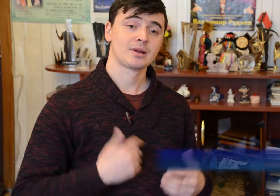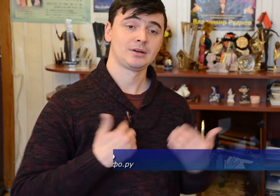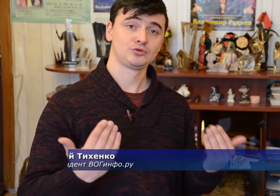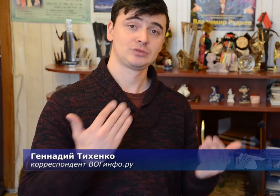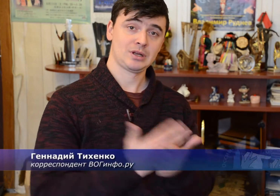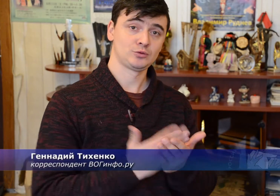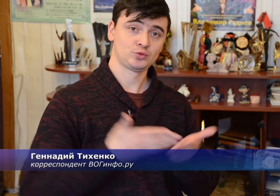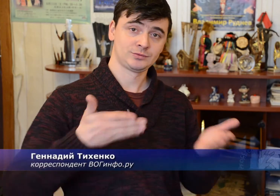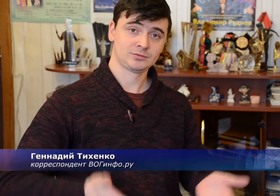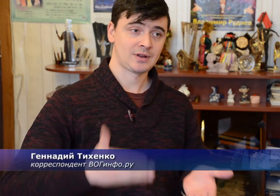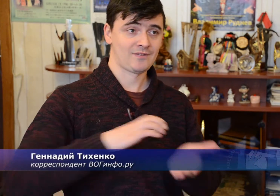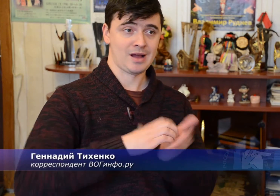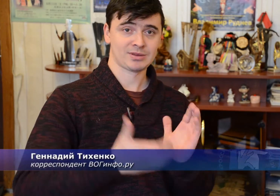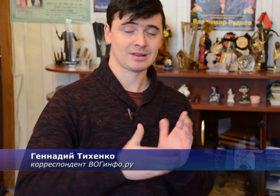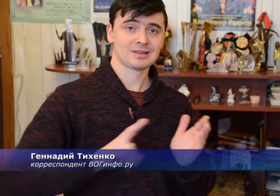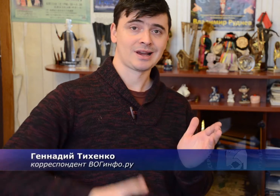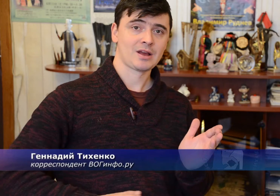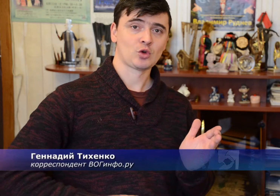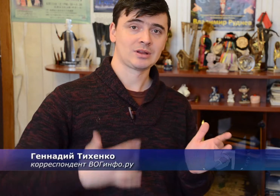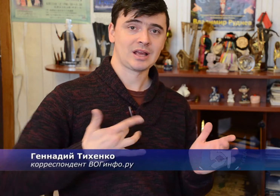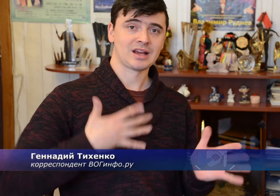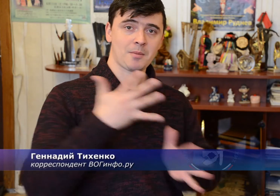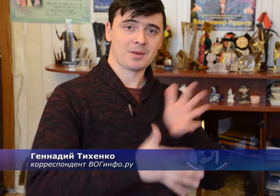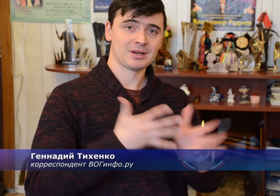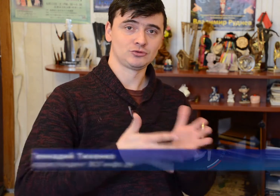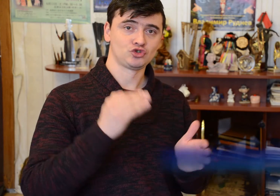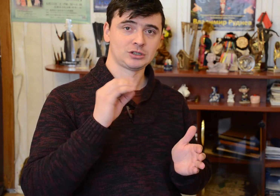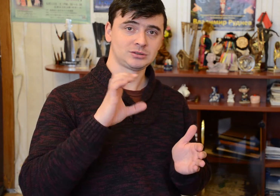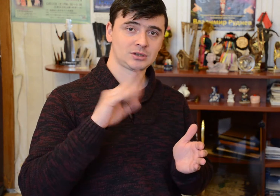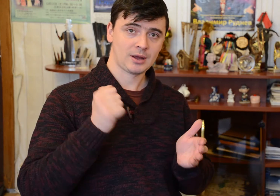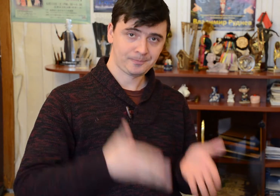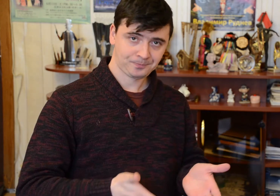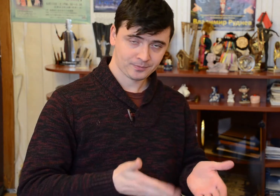Мы сейчас находимся в кабинете директора театра Мимики и жеста